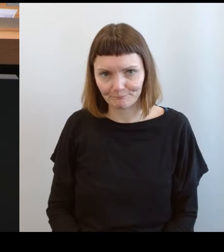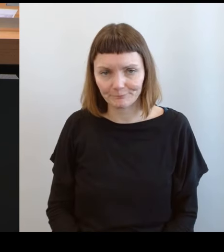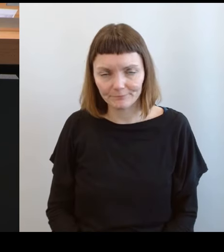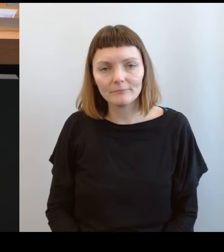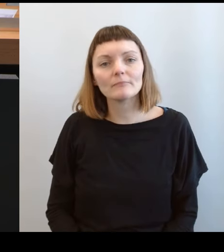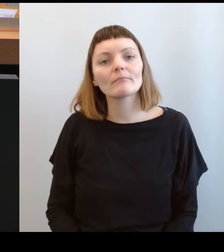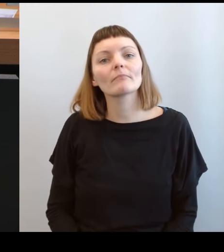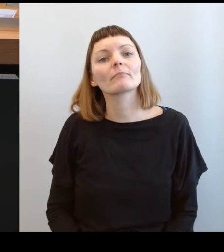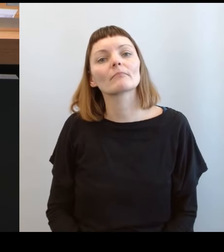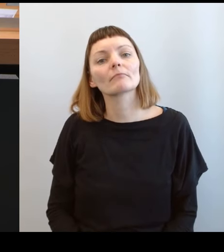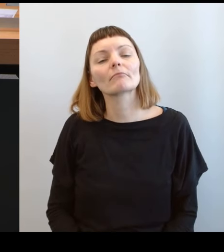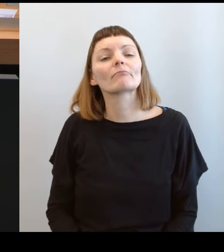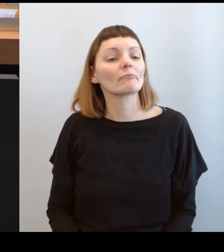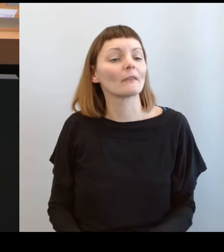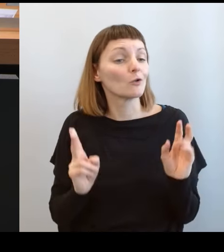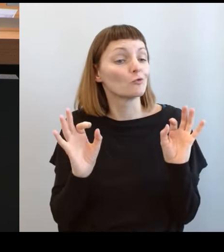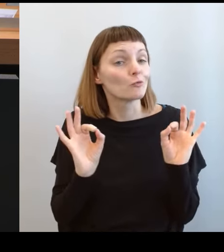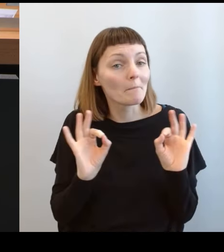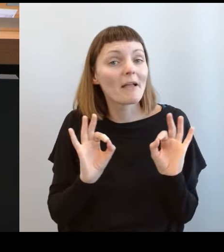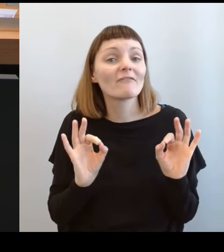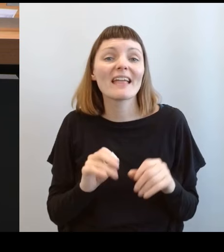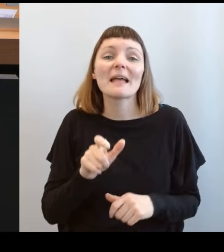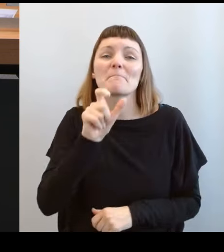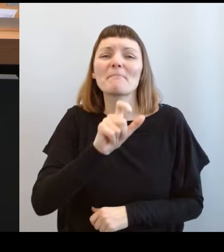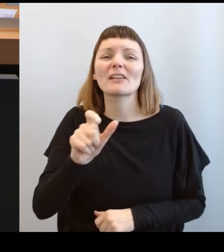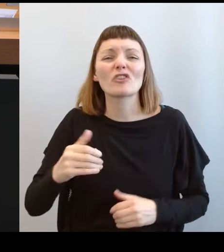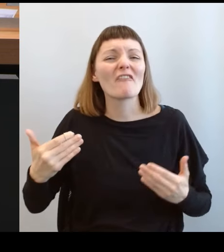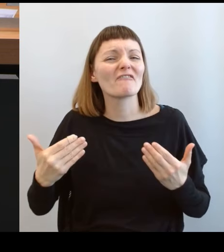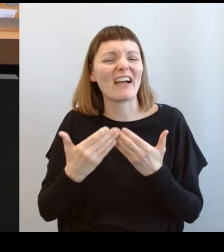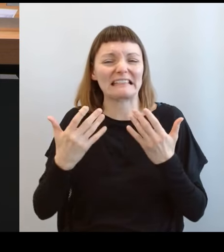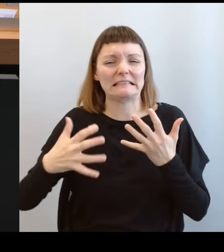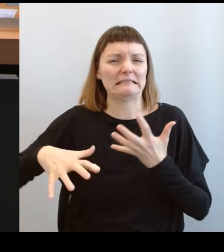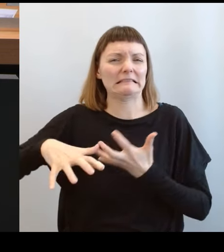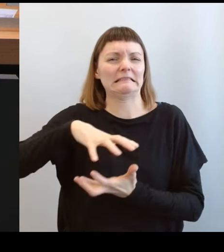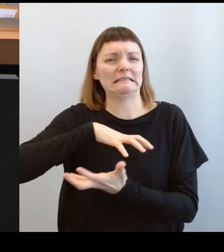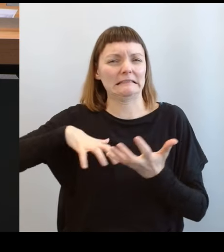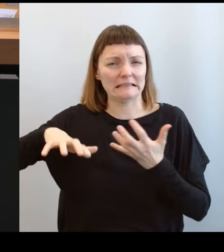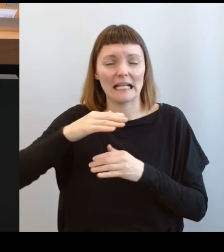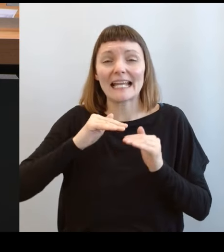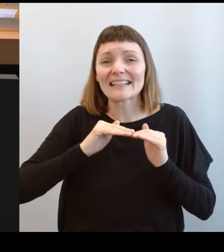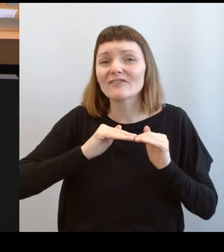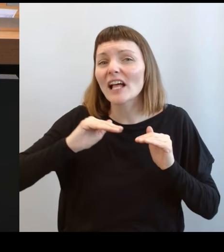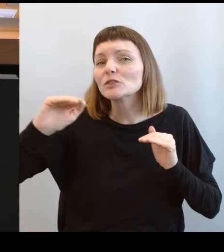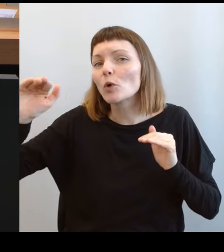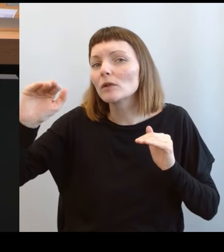wird aus der Inflation gepaart mit Ihrer Bauverhinderungspolitik, meine Damen und Herren von der Sozialistischen